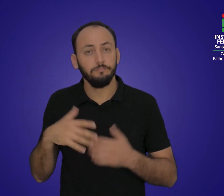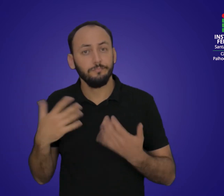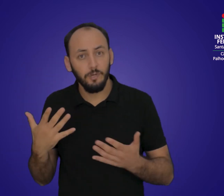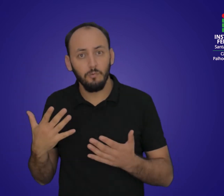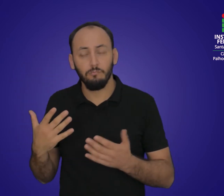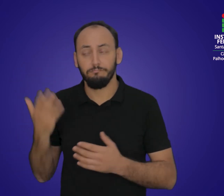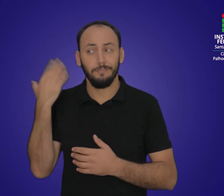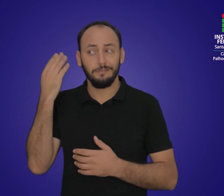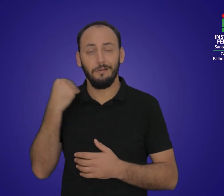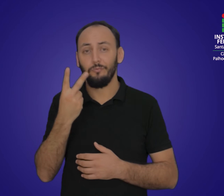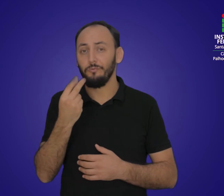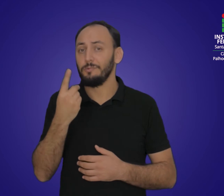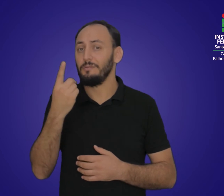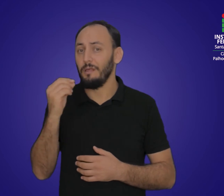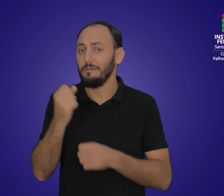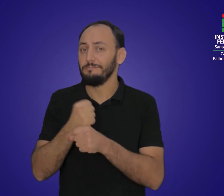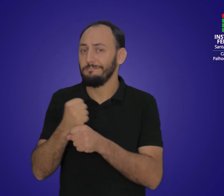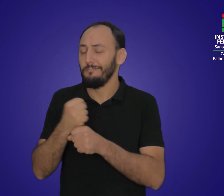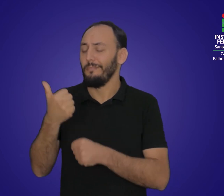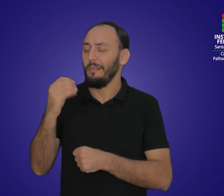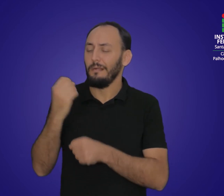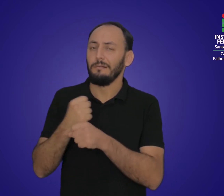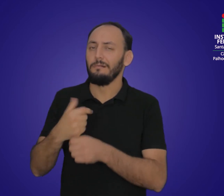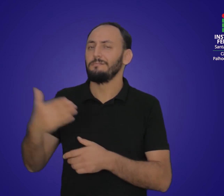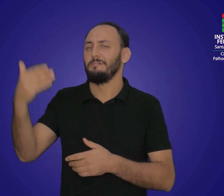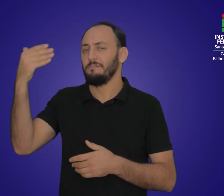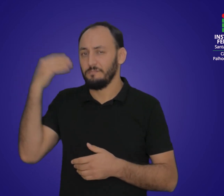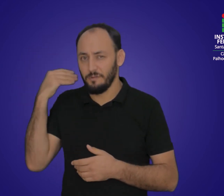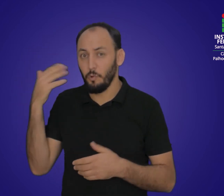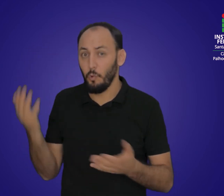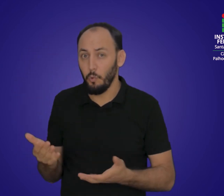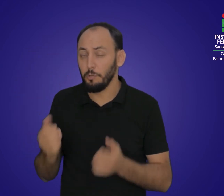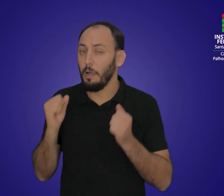Essa pesquisa foi feita em 2010, ou seja, há dez anos.